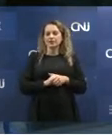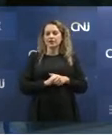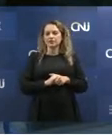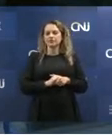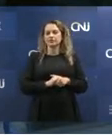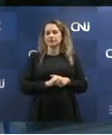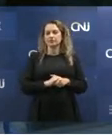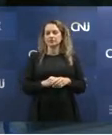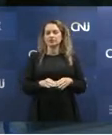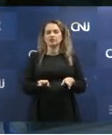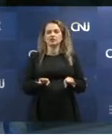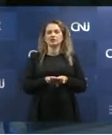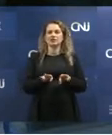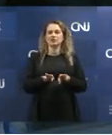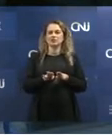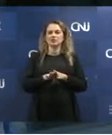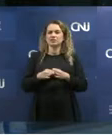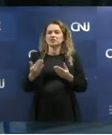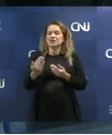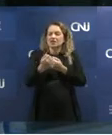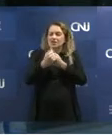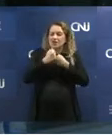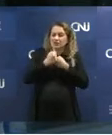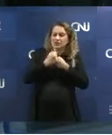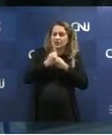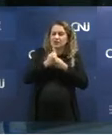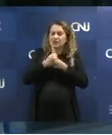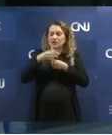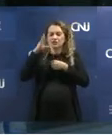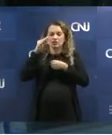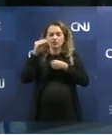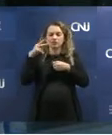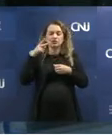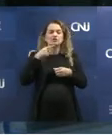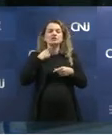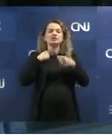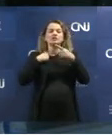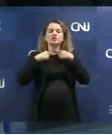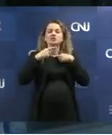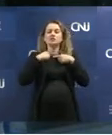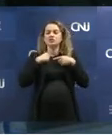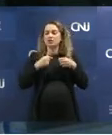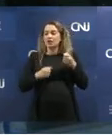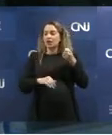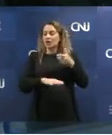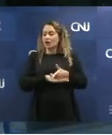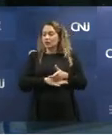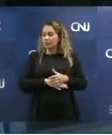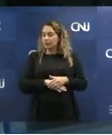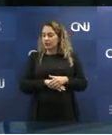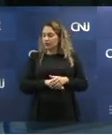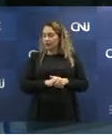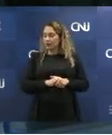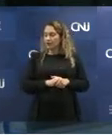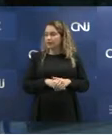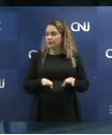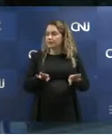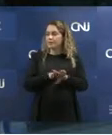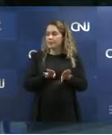ela defendendo os interesses da sua cliente e da Associação que representa. E eu não consegui, até me inclinei